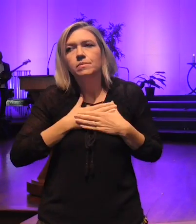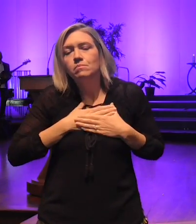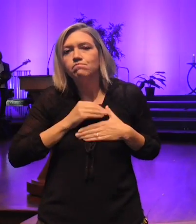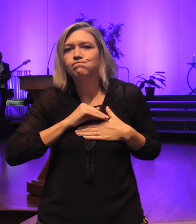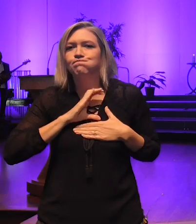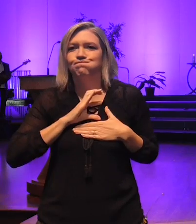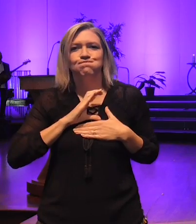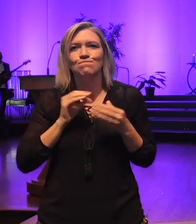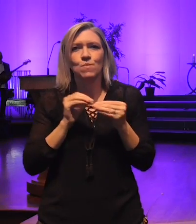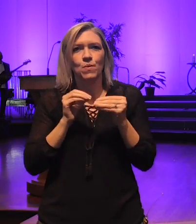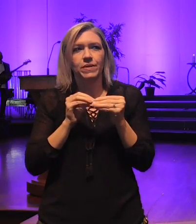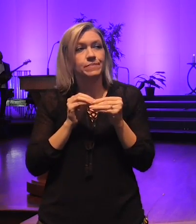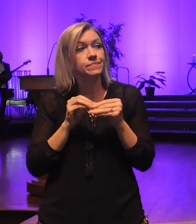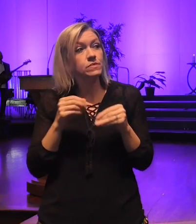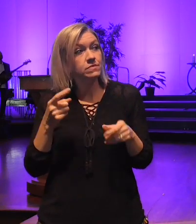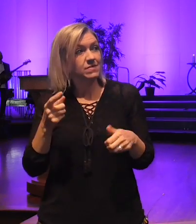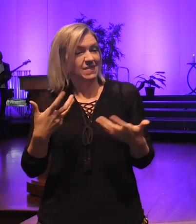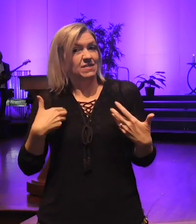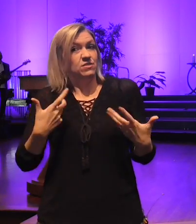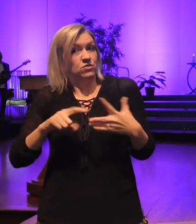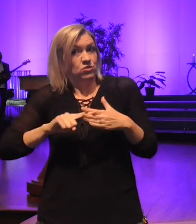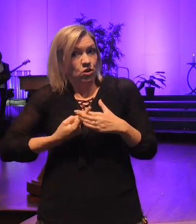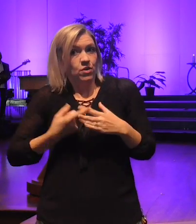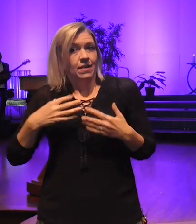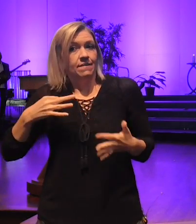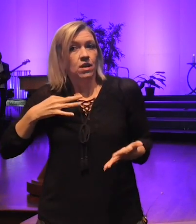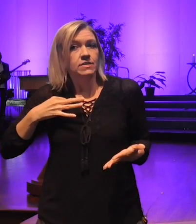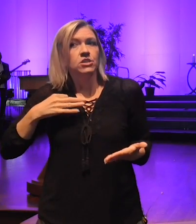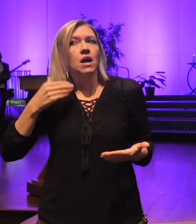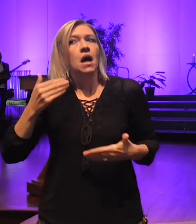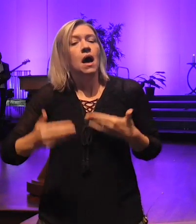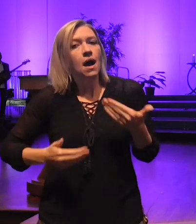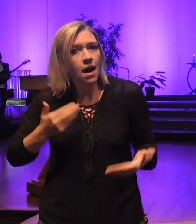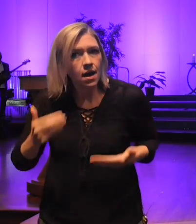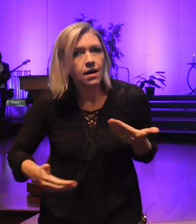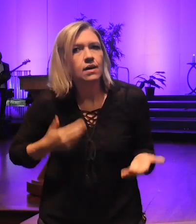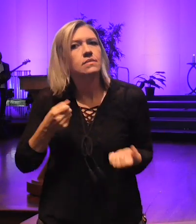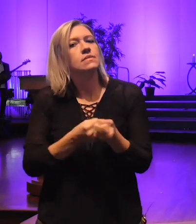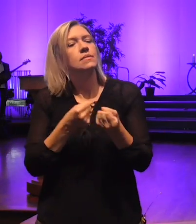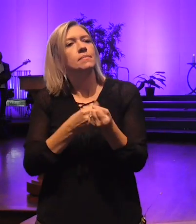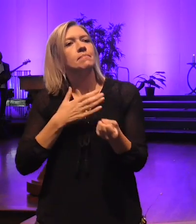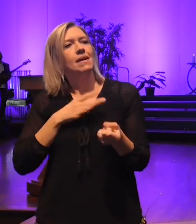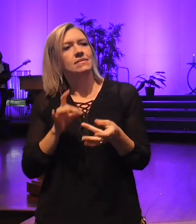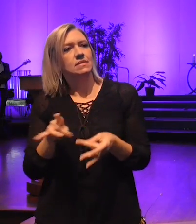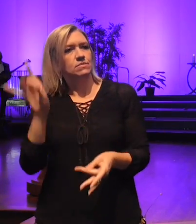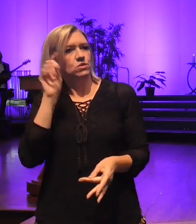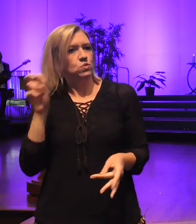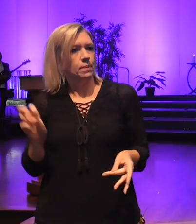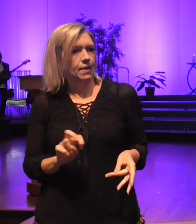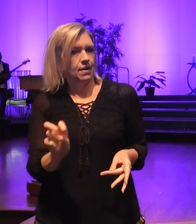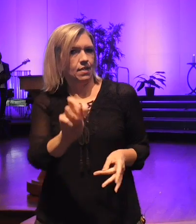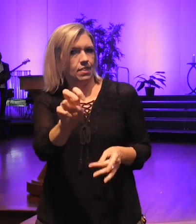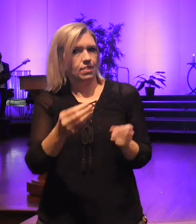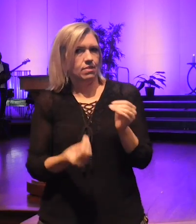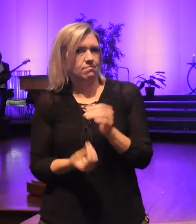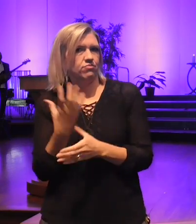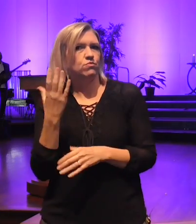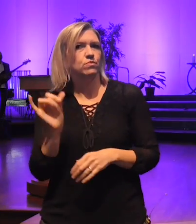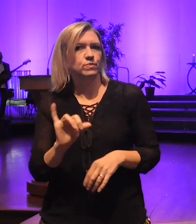una vez que comencé a ser voluntario, realmente me ayudó en mi camino espiritual a crecer más. Bueno, última